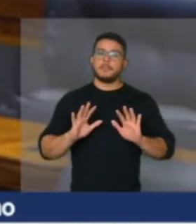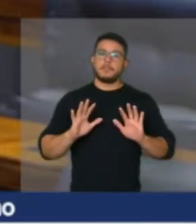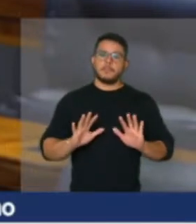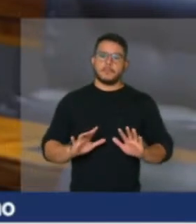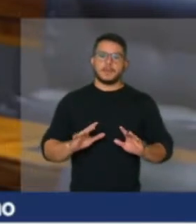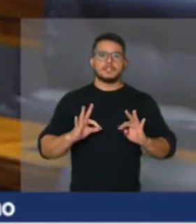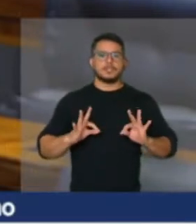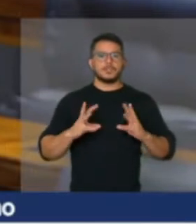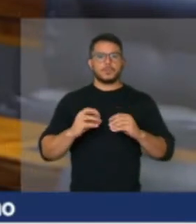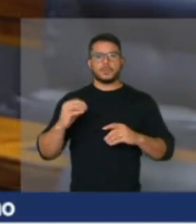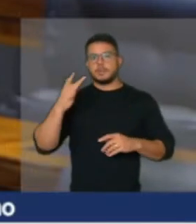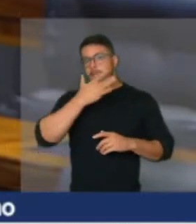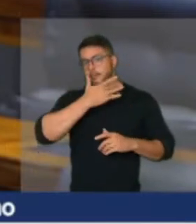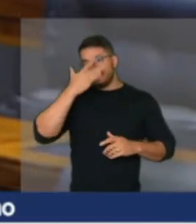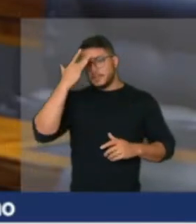PÚBLICA TENHA QUE EXPLICAR, QUANDO QUESTIONADO SUA AÇÃO,